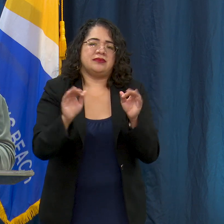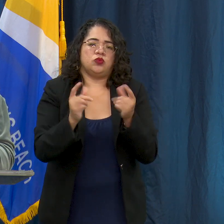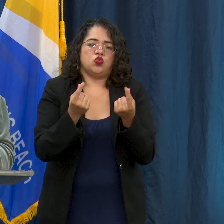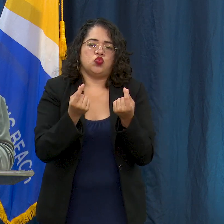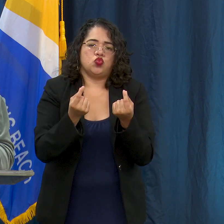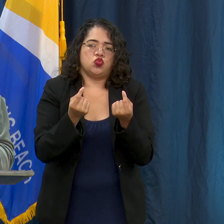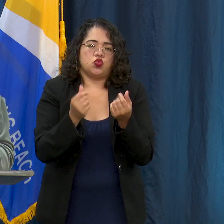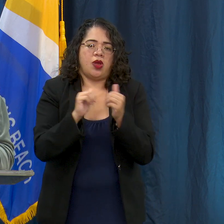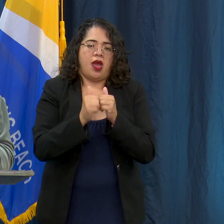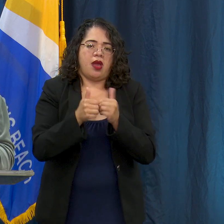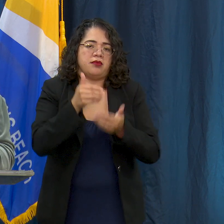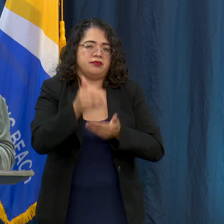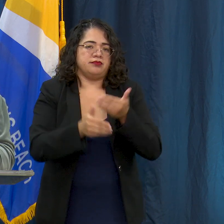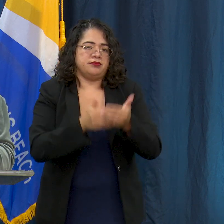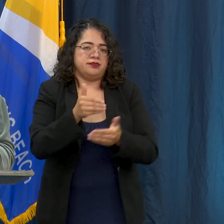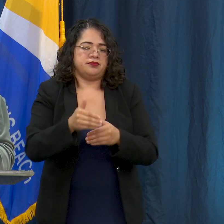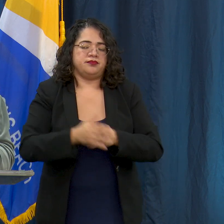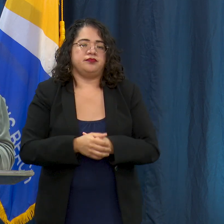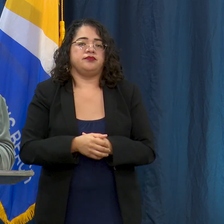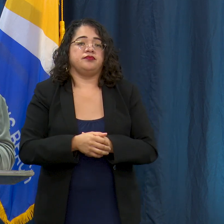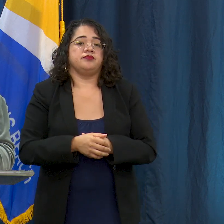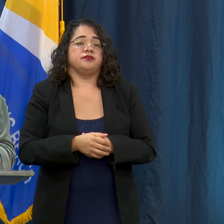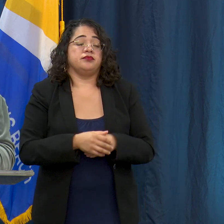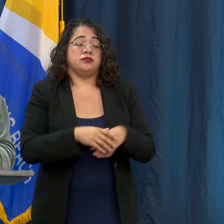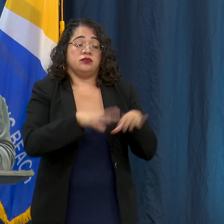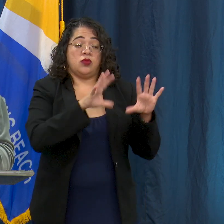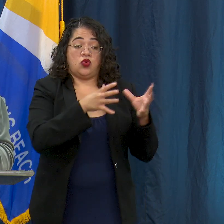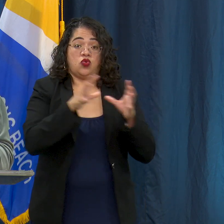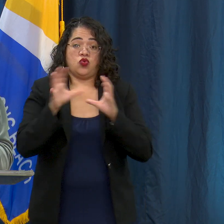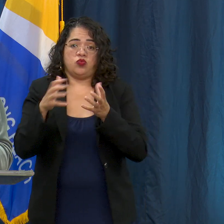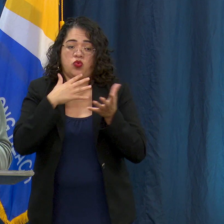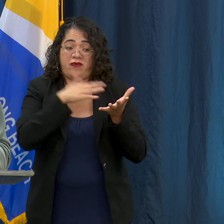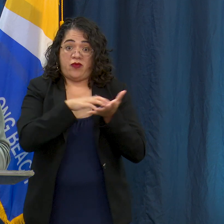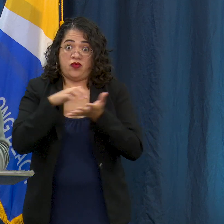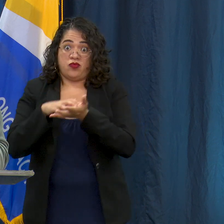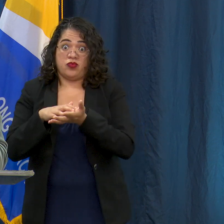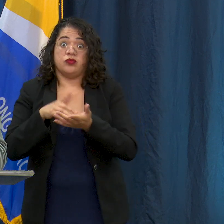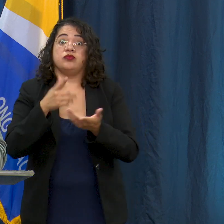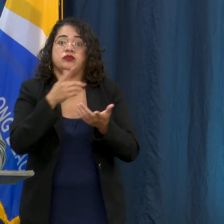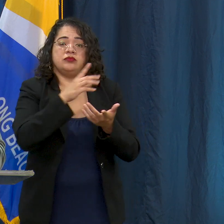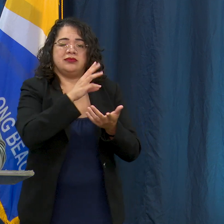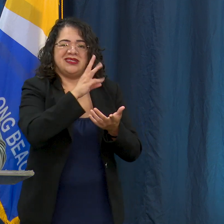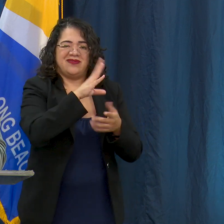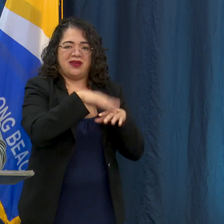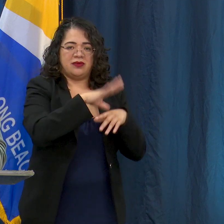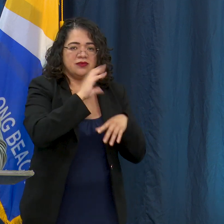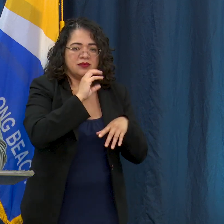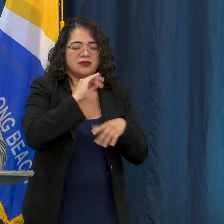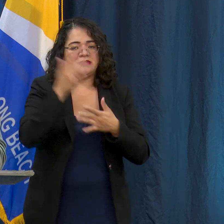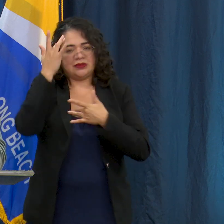está spur sona's que salen por ejemplo savannahs ana de compras sous man da